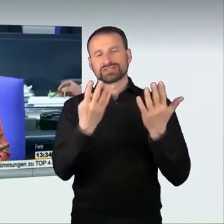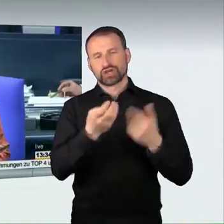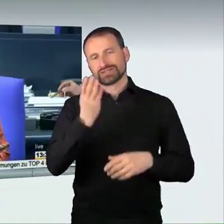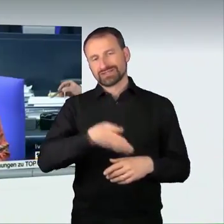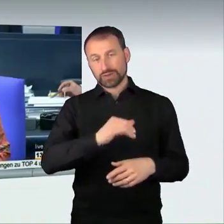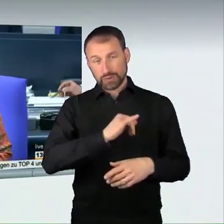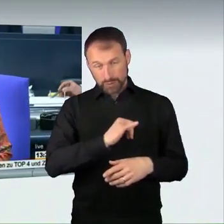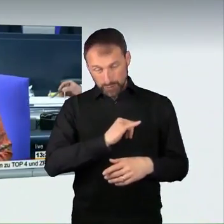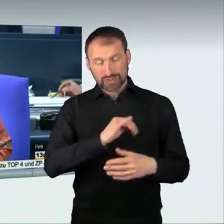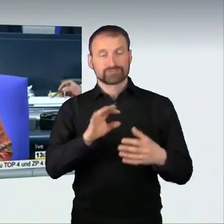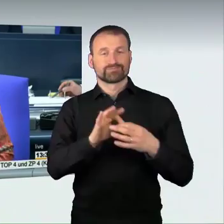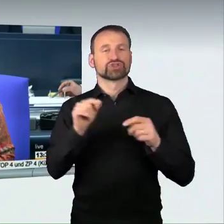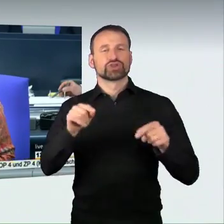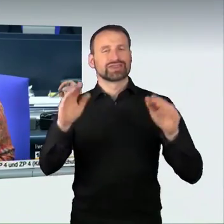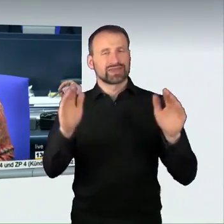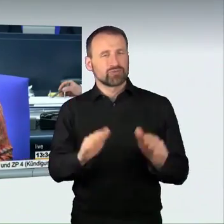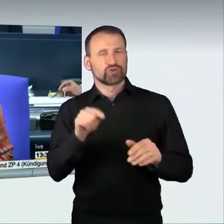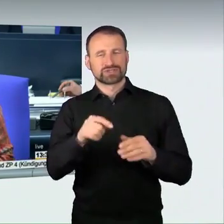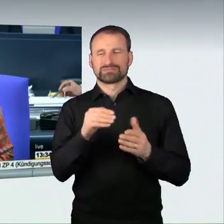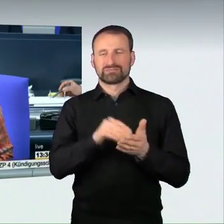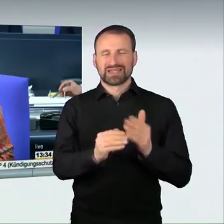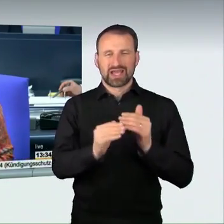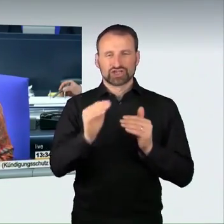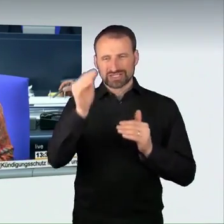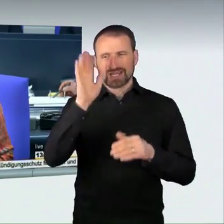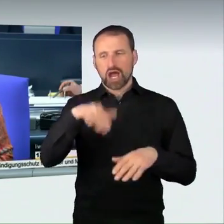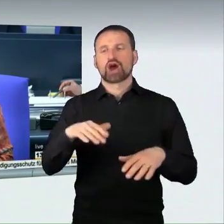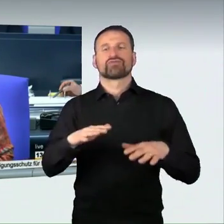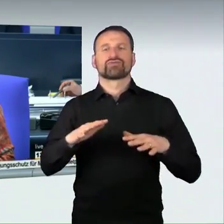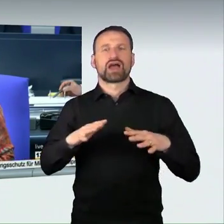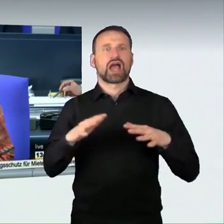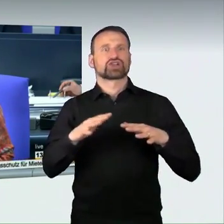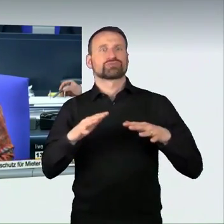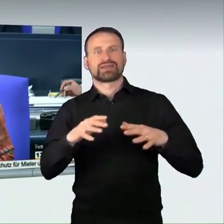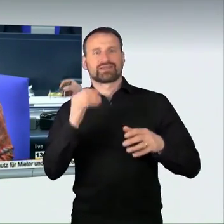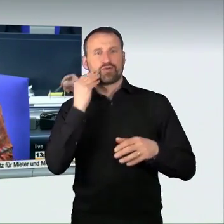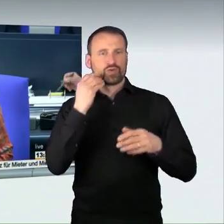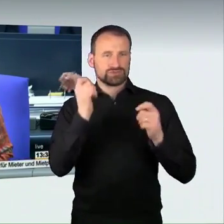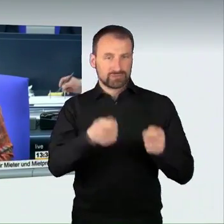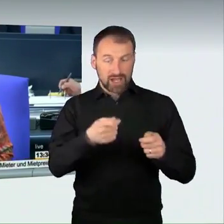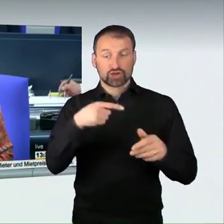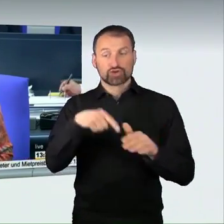auf angespannten Wohnungsmärkten durch Streichung der Rügepflicht und die Schaffung eines Auskunftsrechts.